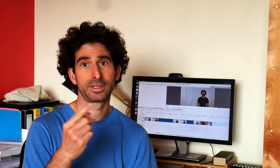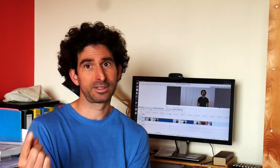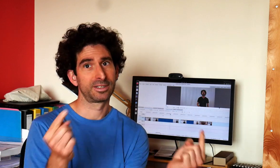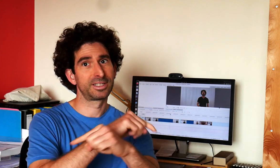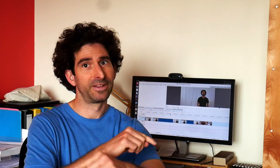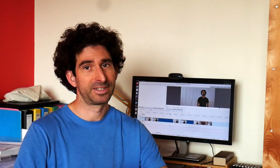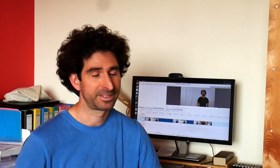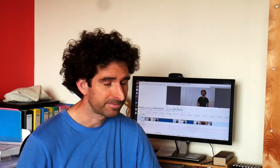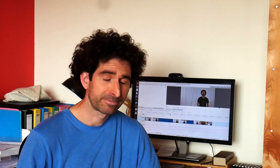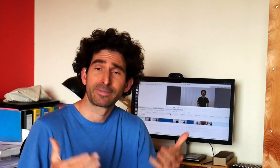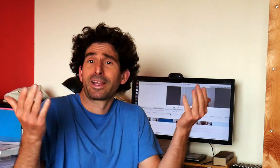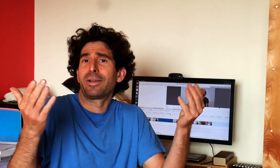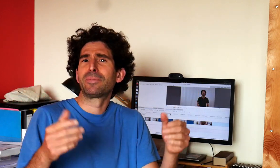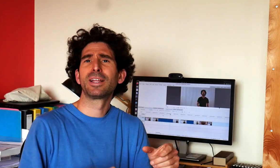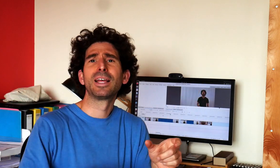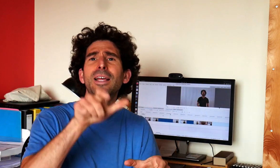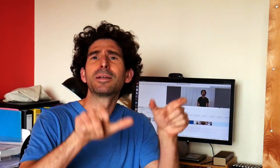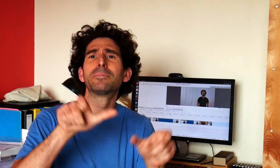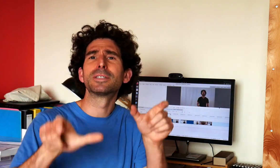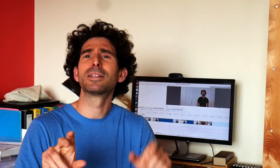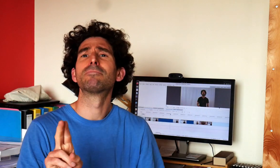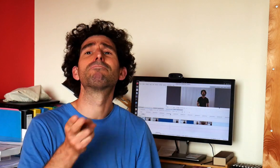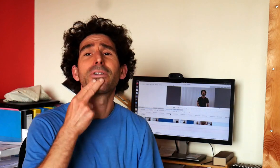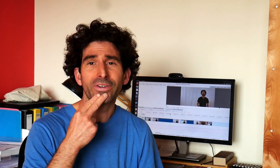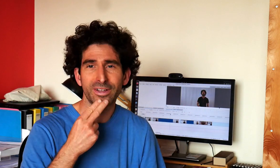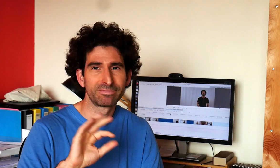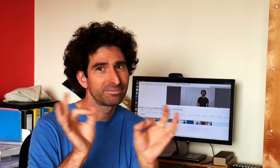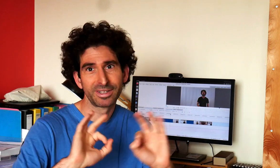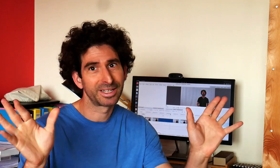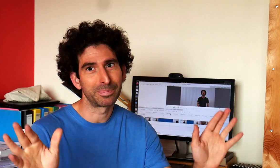C'est l'inverse. Hé, personne n'est parfait !